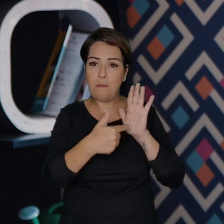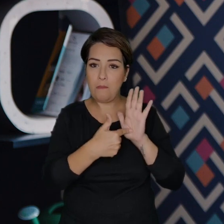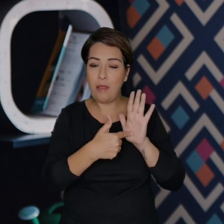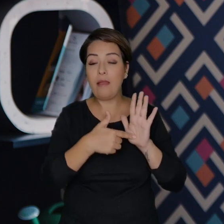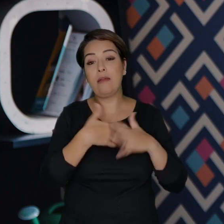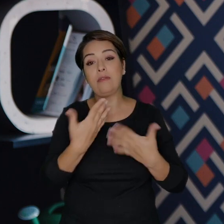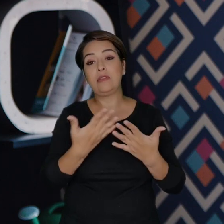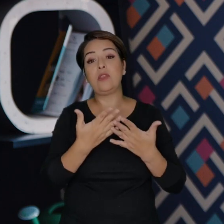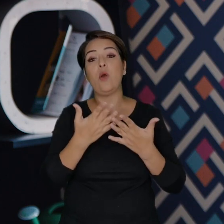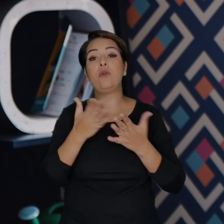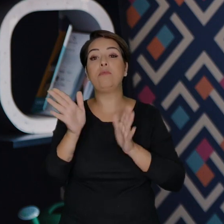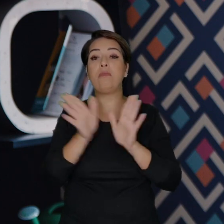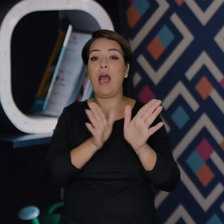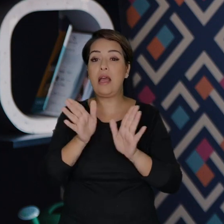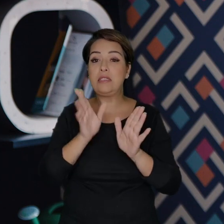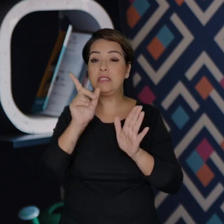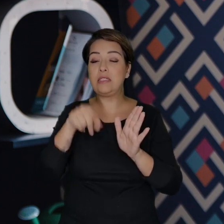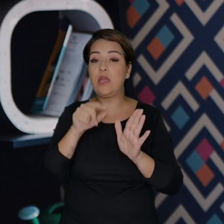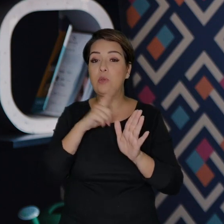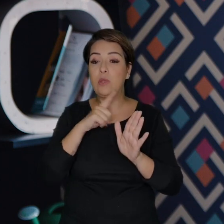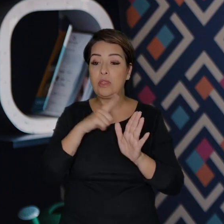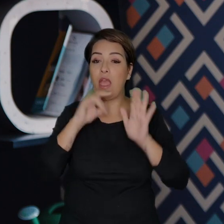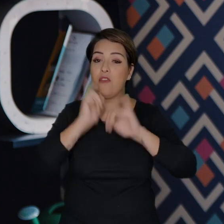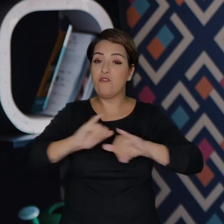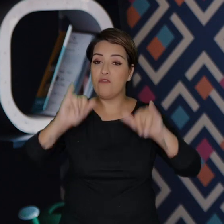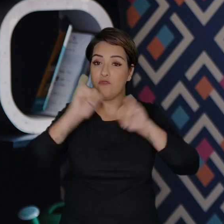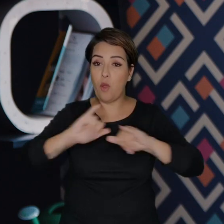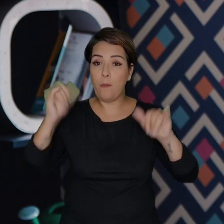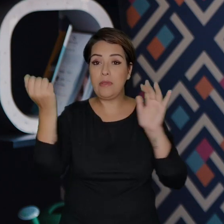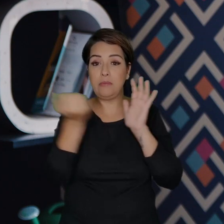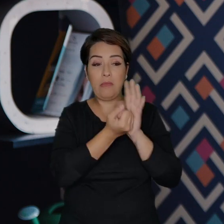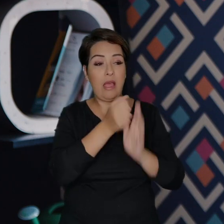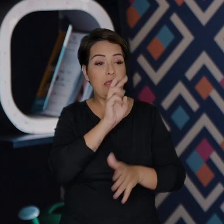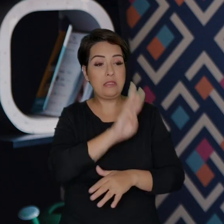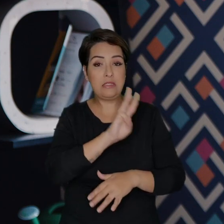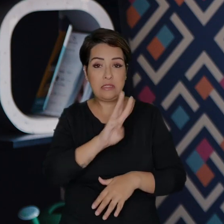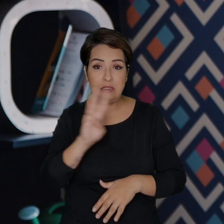Se a gente tem acesso à informação que a marca está disponibilizando